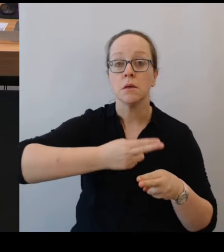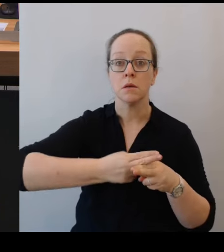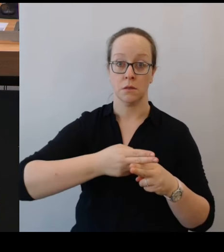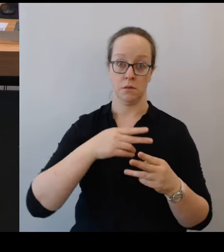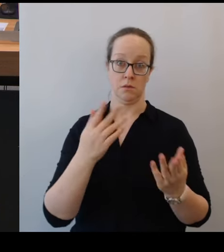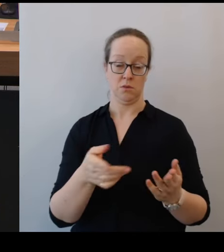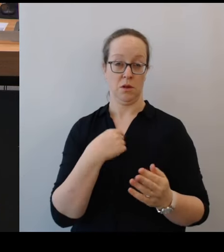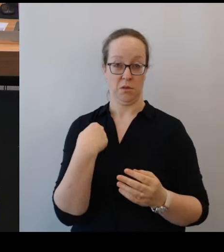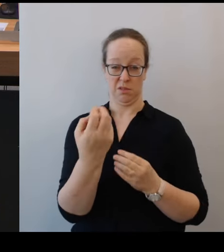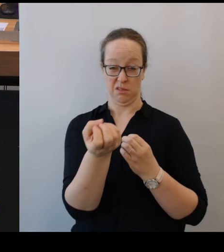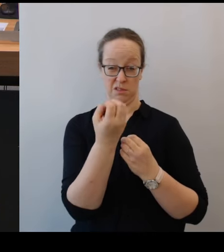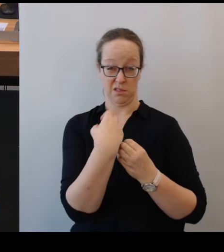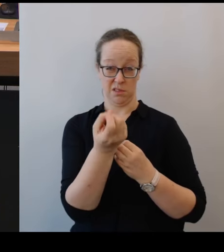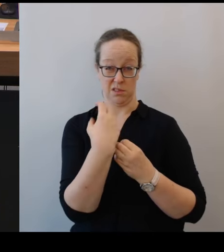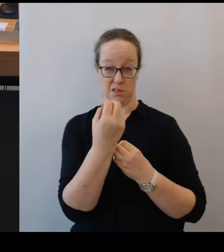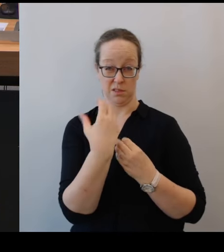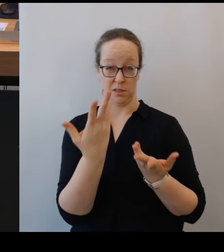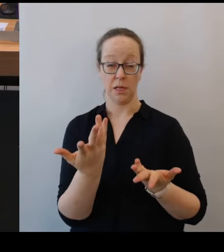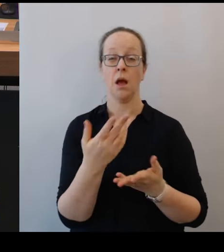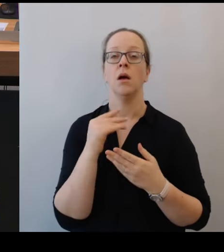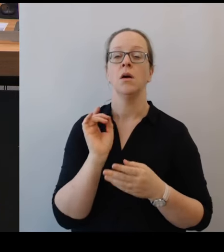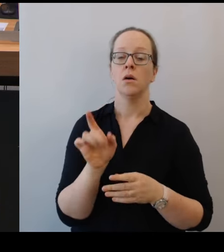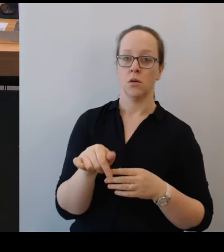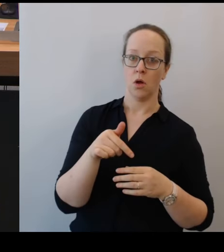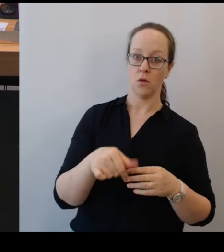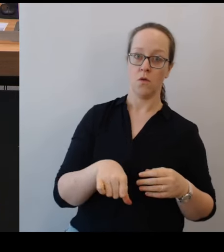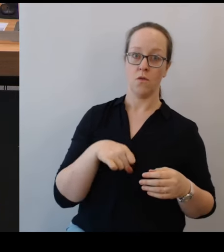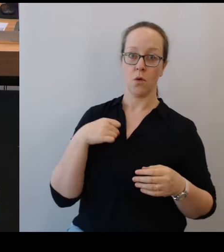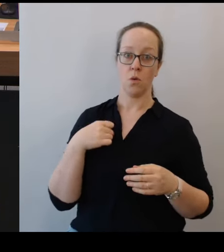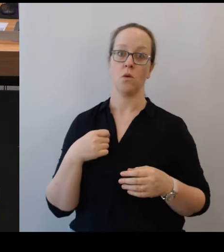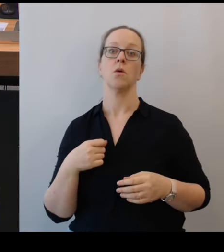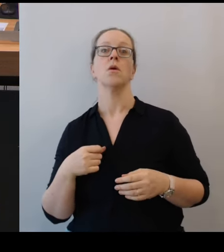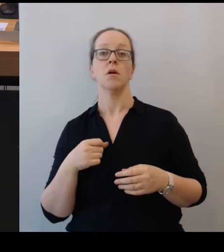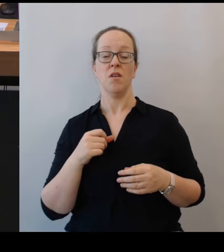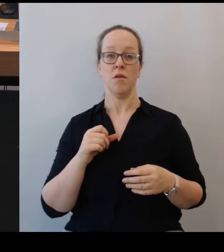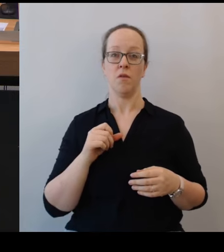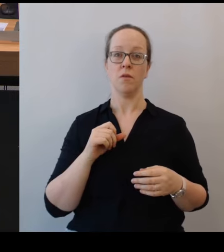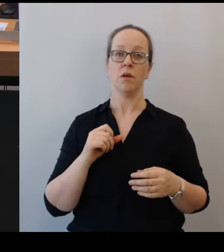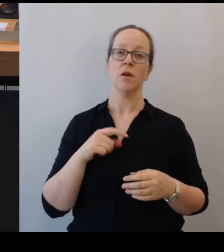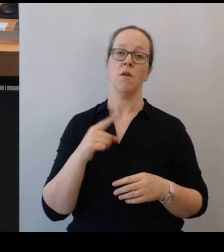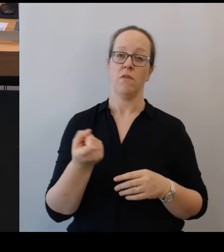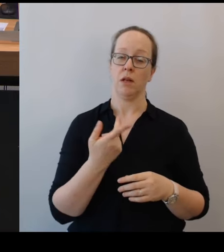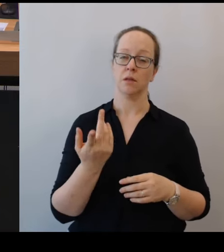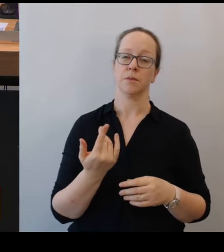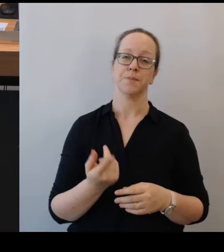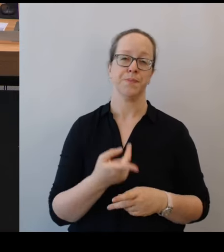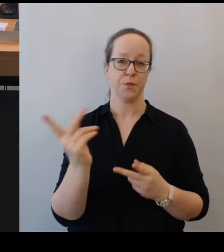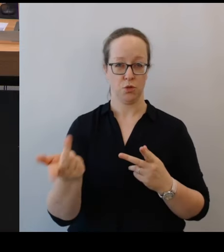Tribunals zu uns kommen und sich nicht mehr abschrecken lassen. Kehren Sie um. Ändern Sie Ihre Politik